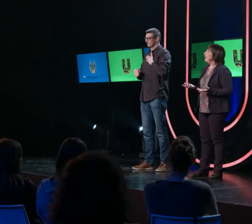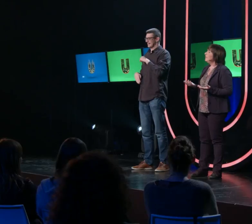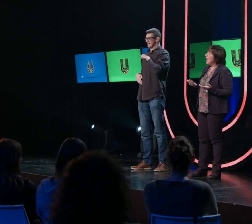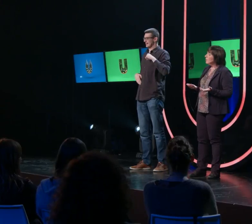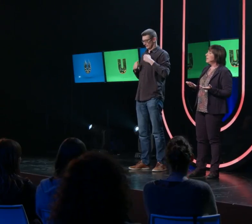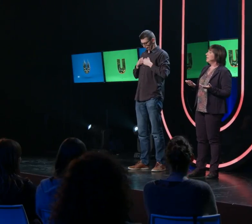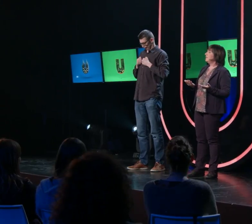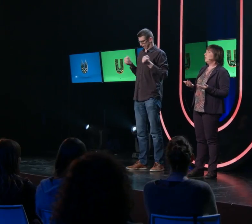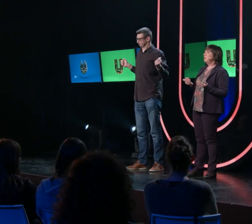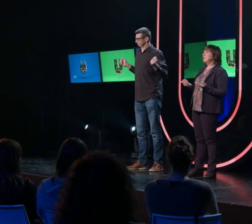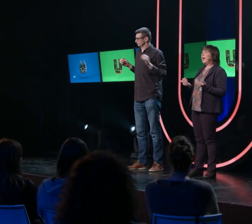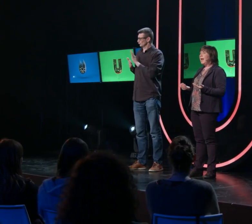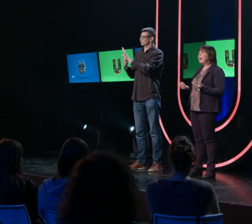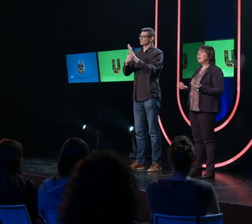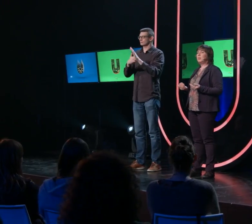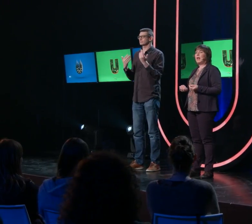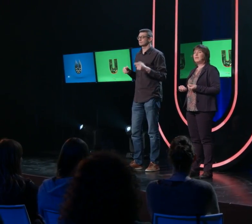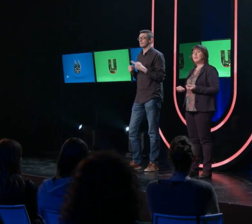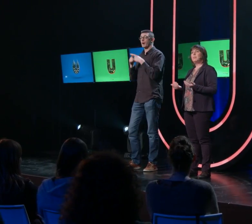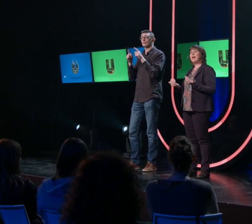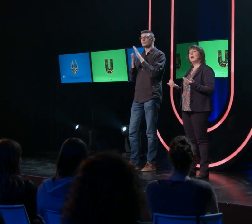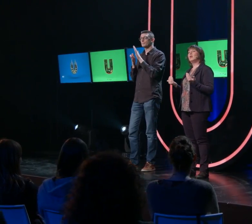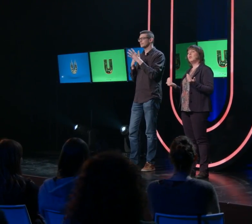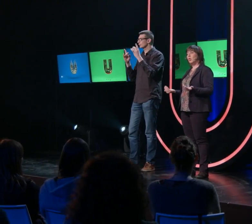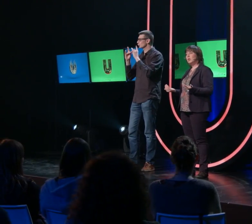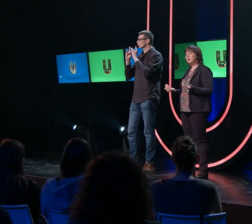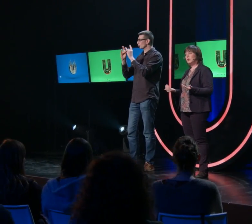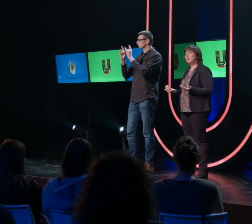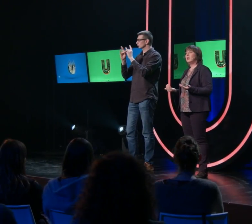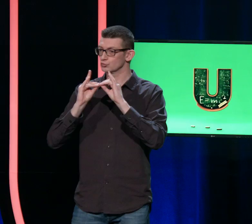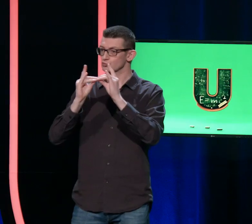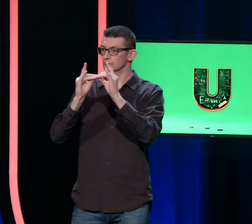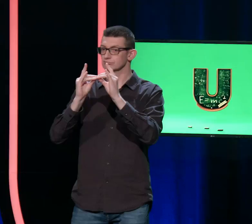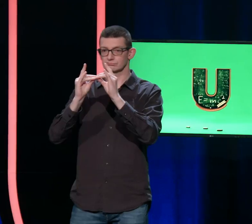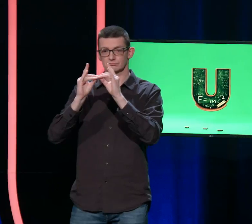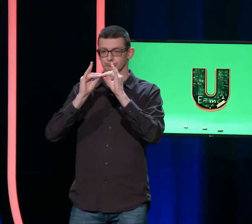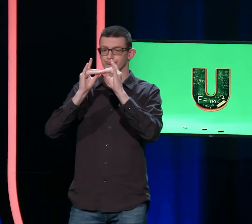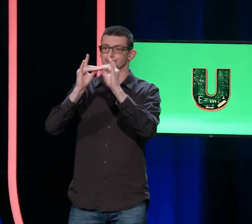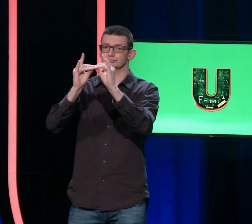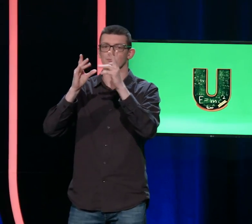En daarmee zijn we dus eigenlijk beland bij het volgende misverstand.